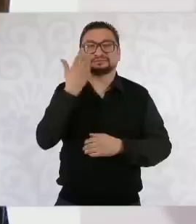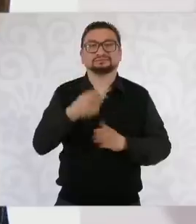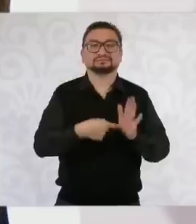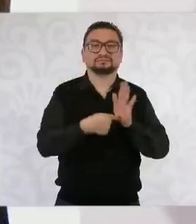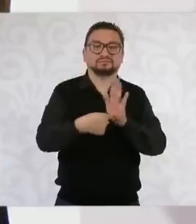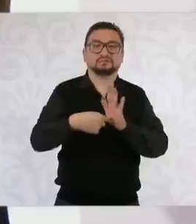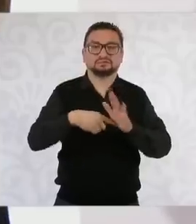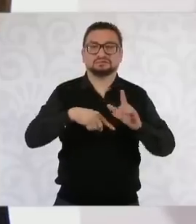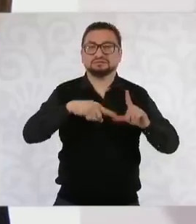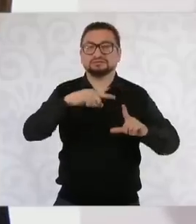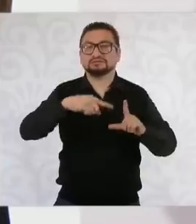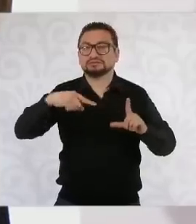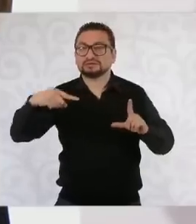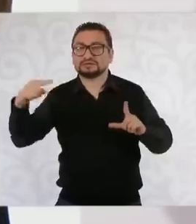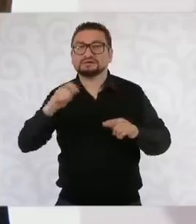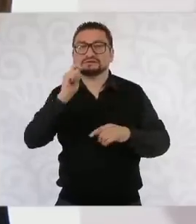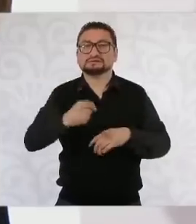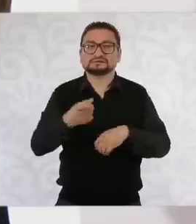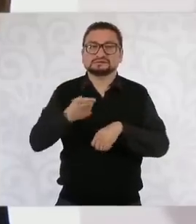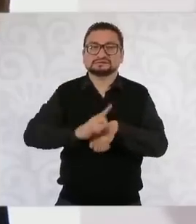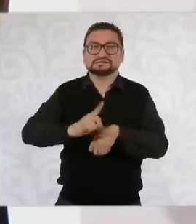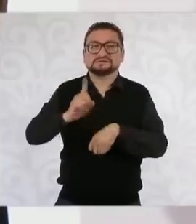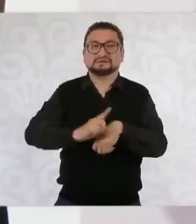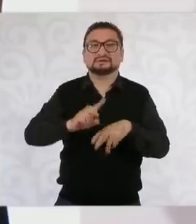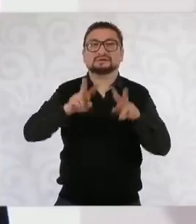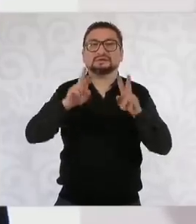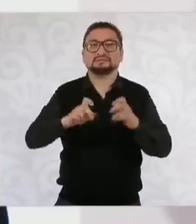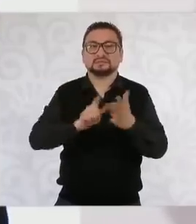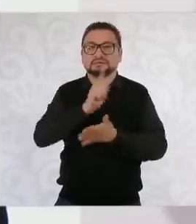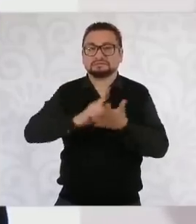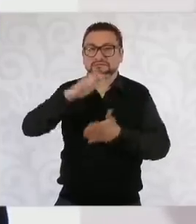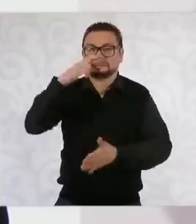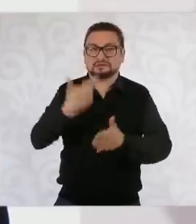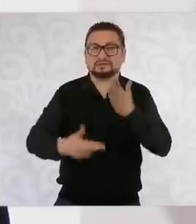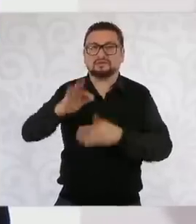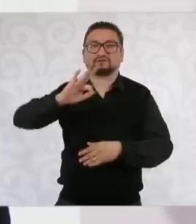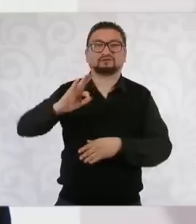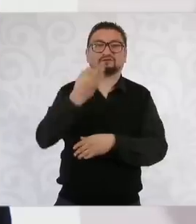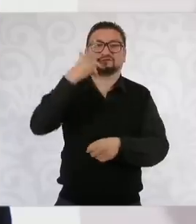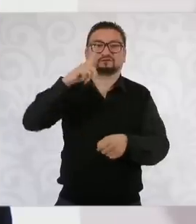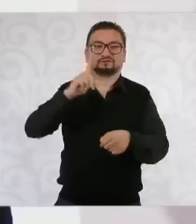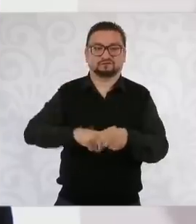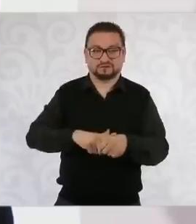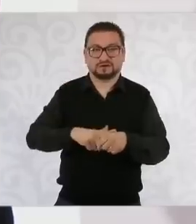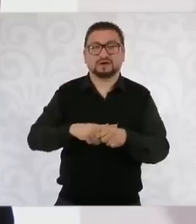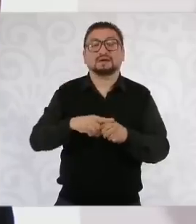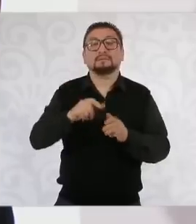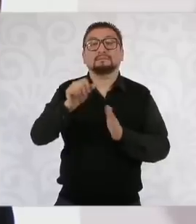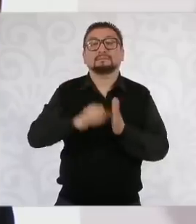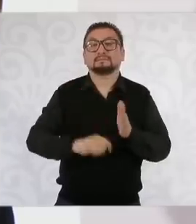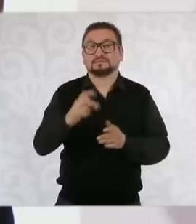el promedio diario de delitos del fuero Federal con los datos preliminares del mes de diciembre